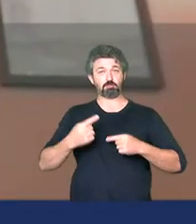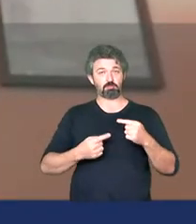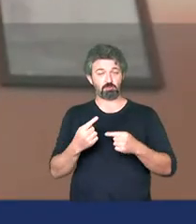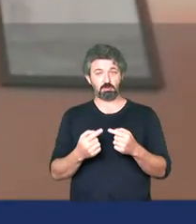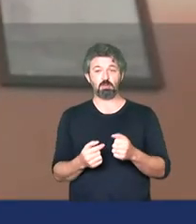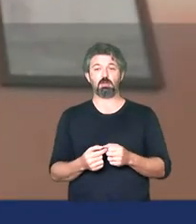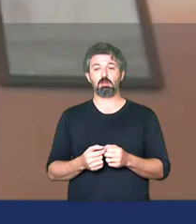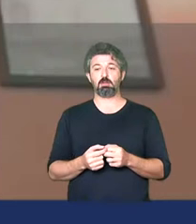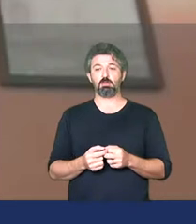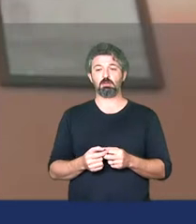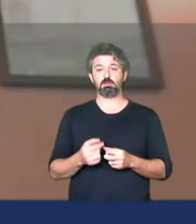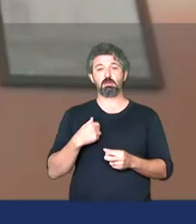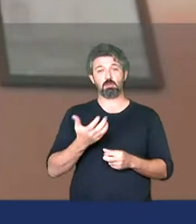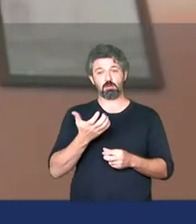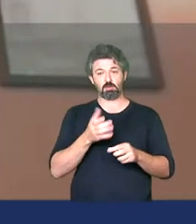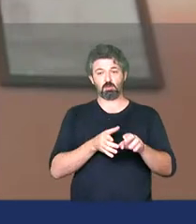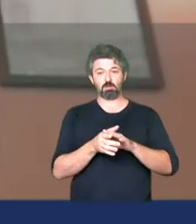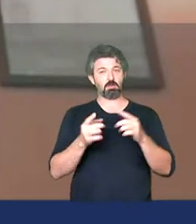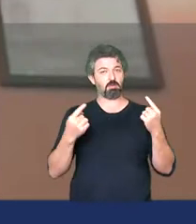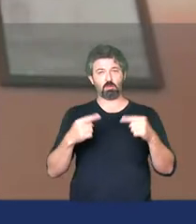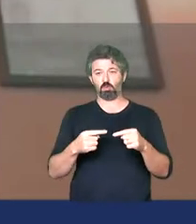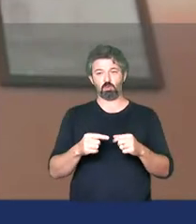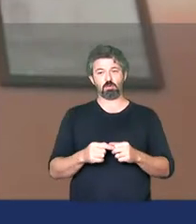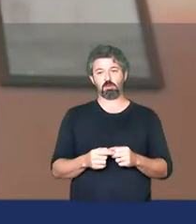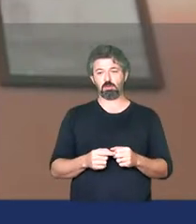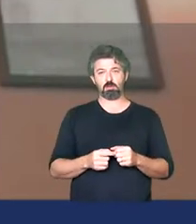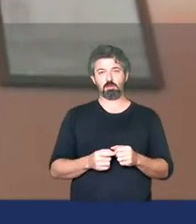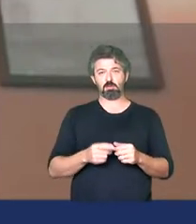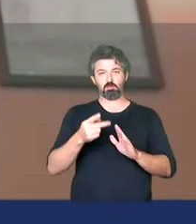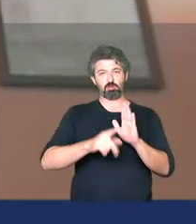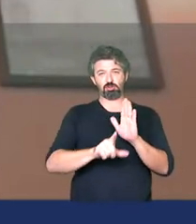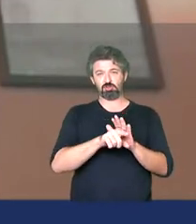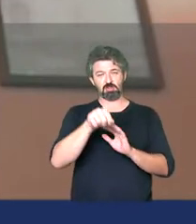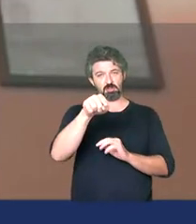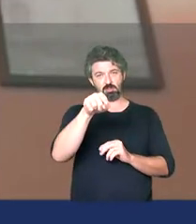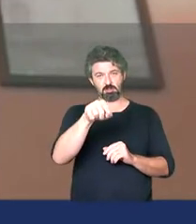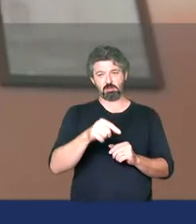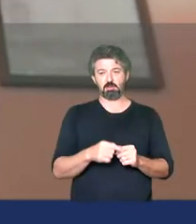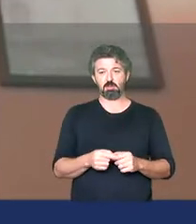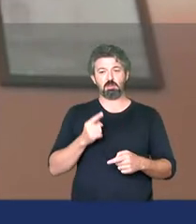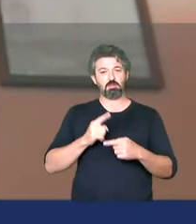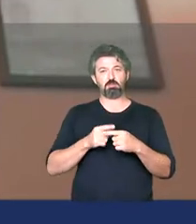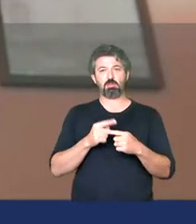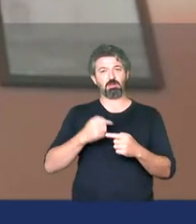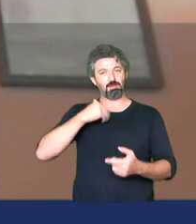DEPUTADO TIAGO MITRAUD. -- [DEP. TIAGO MITRAUD]: COMO EU MENCIONEI AQUI, GOSTARIA DE ENCAMINHAR CONTRA ESSE PROJETO POR NÃO